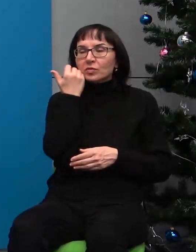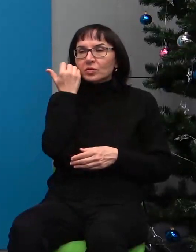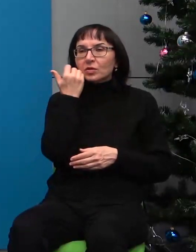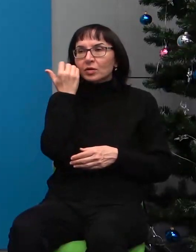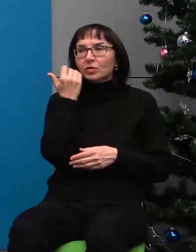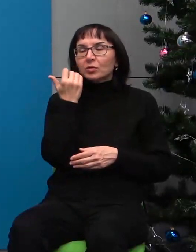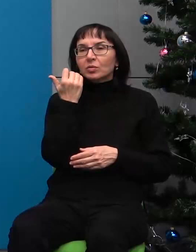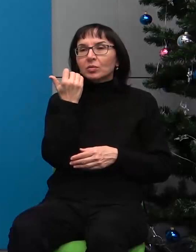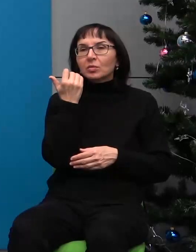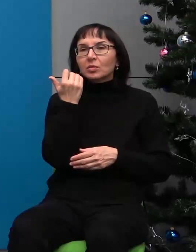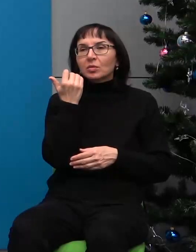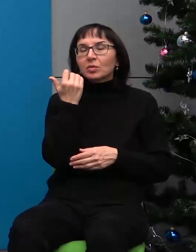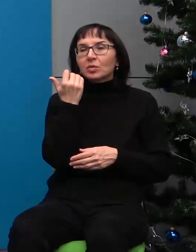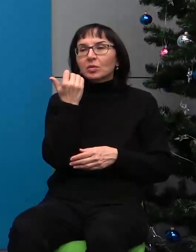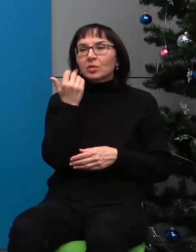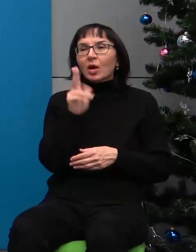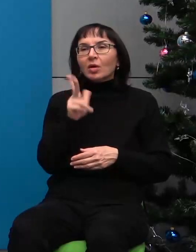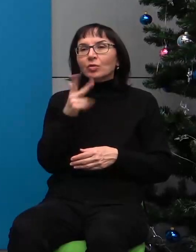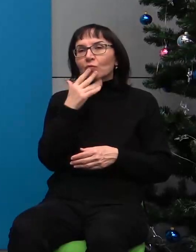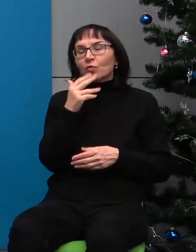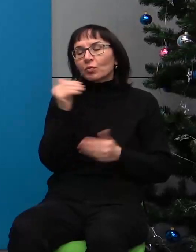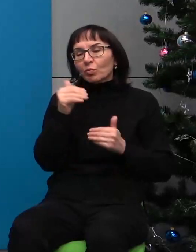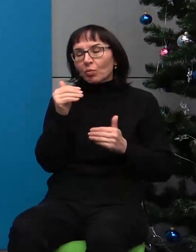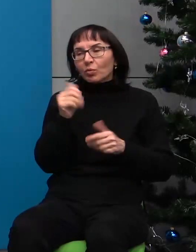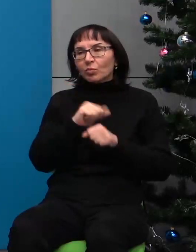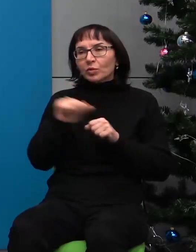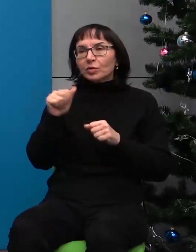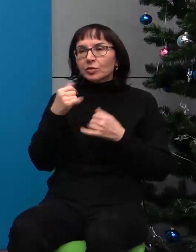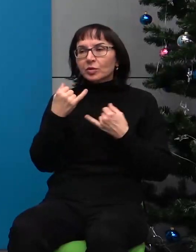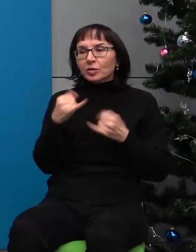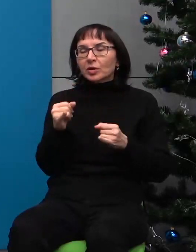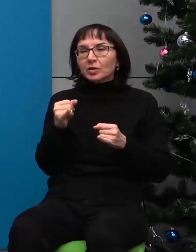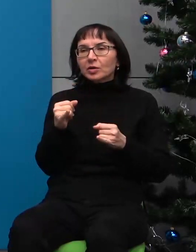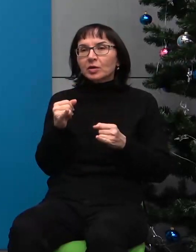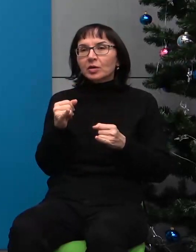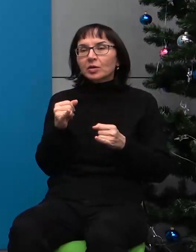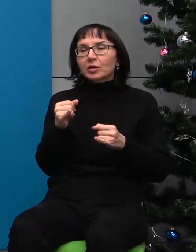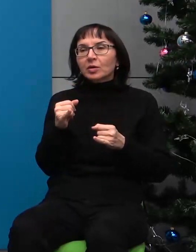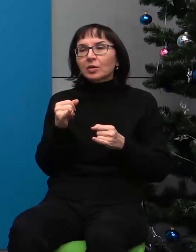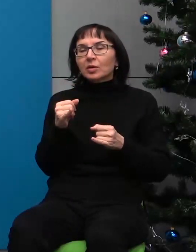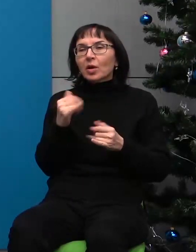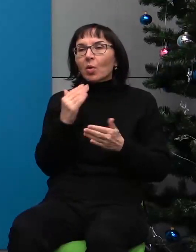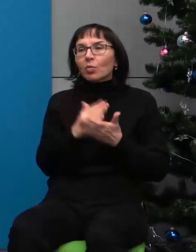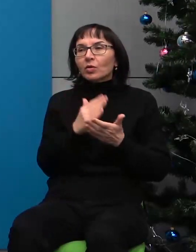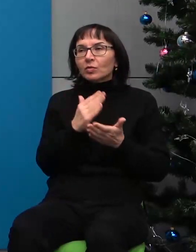A jednocześnie ktoś tam mówi, że może być inaczej. Pod warunkiem, że będziesz miał ciągle przed oczami